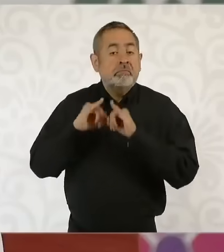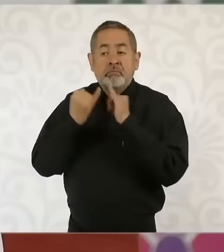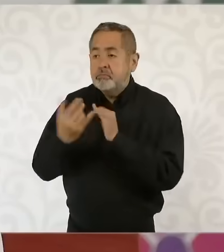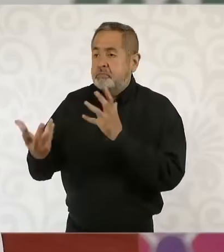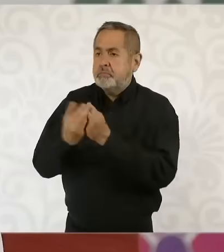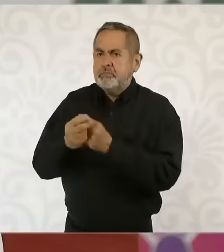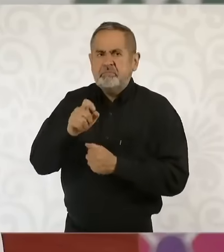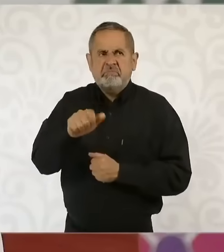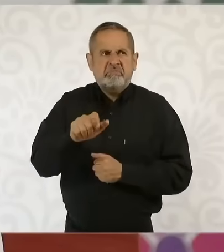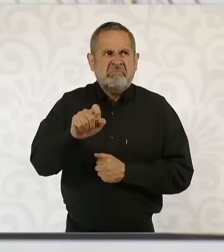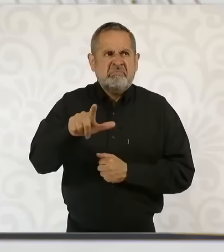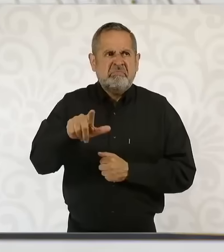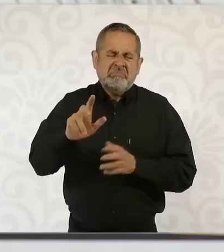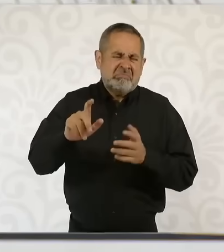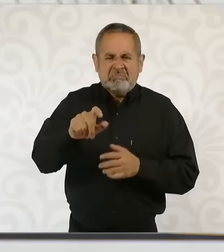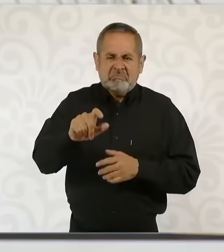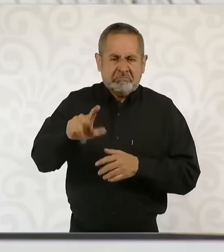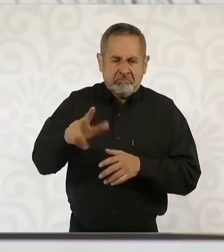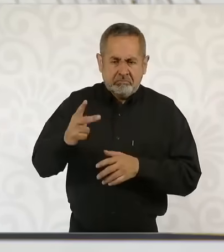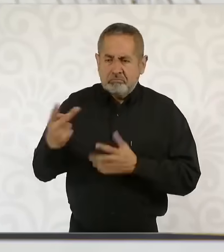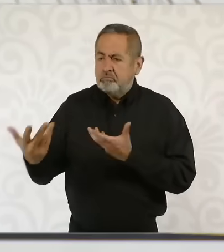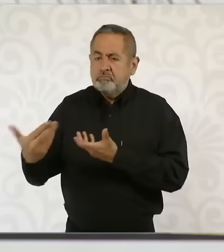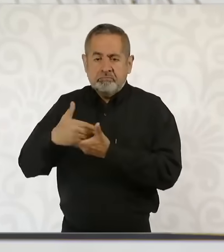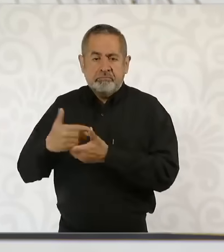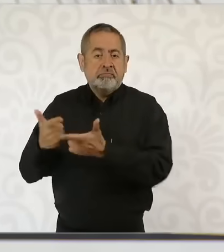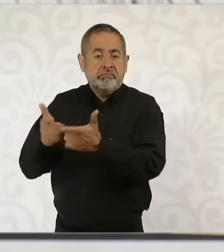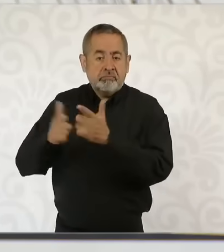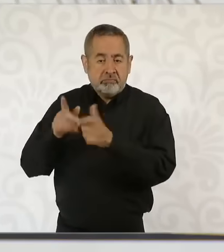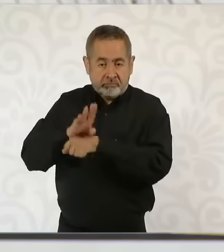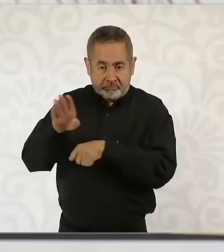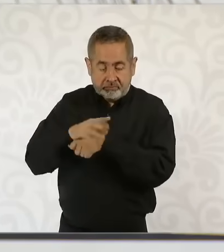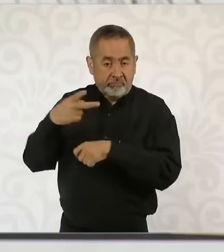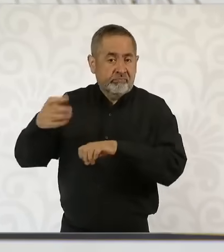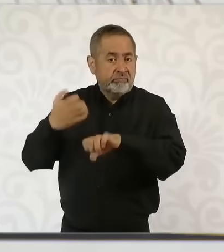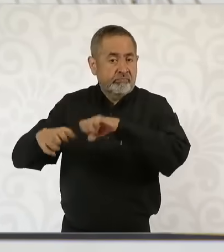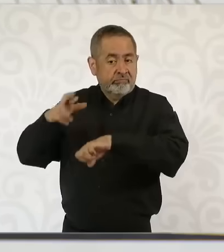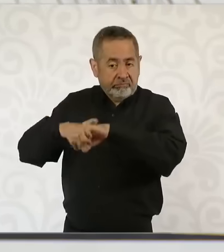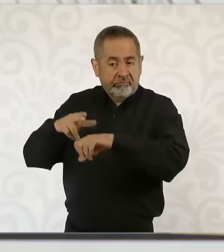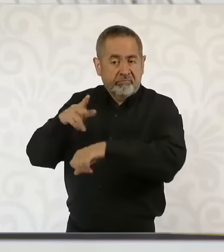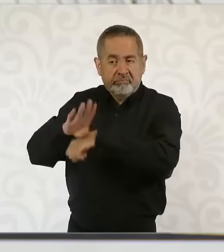o 27 y 28 de agosto, viene este grupo de Brasil con empresarios brasileños y aquí tenemos que